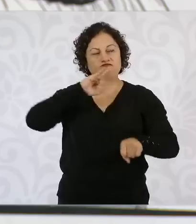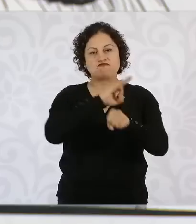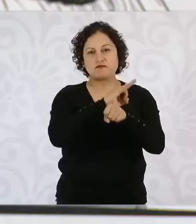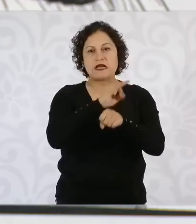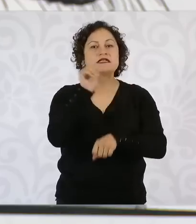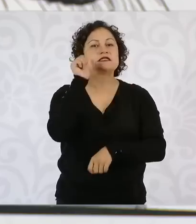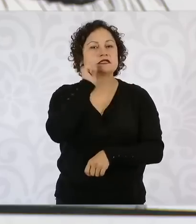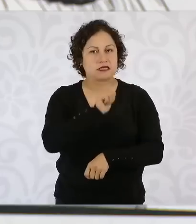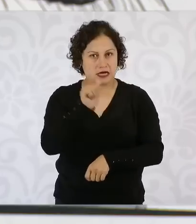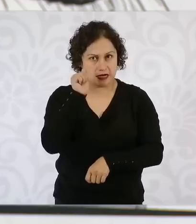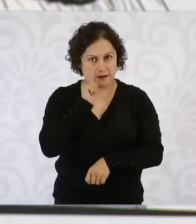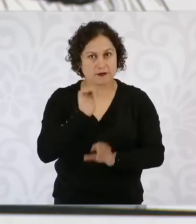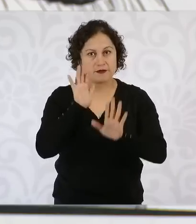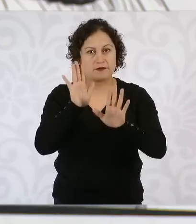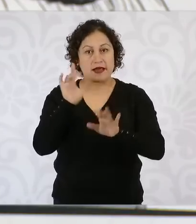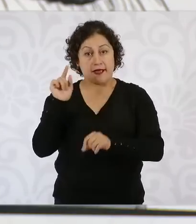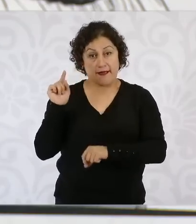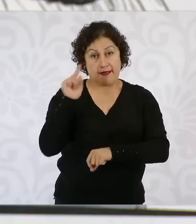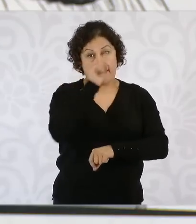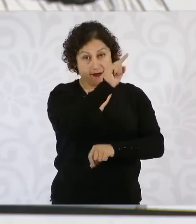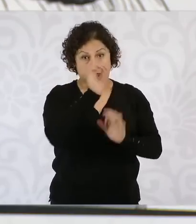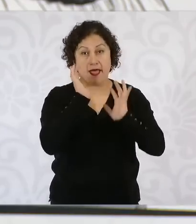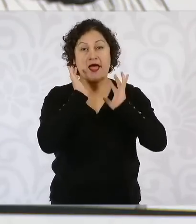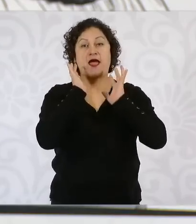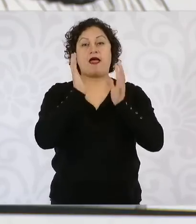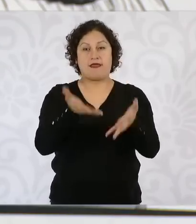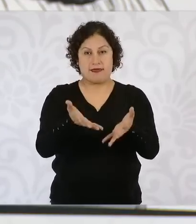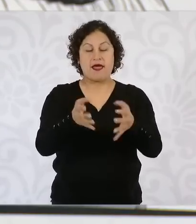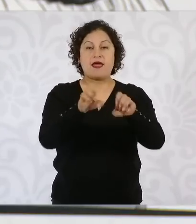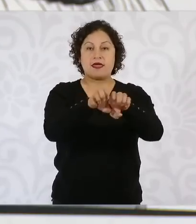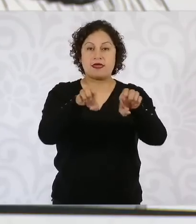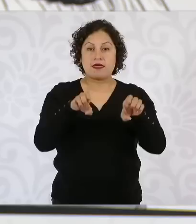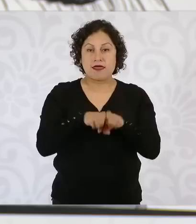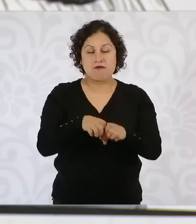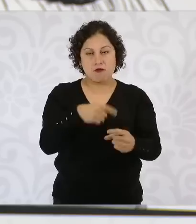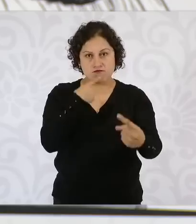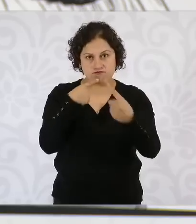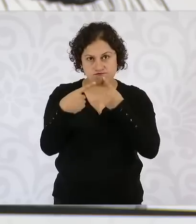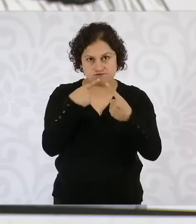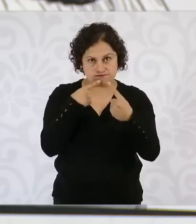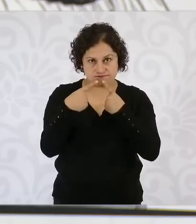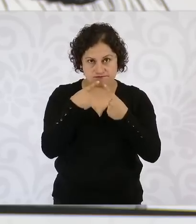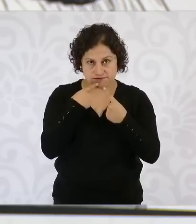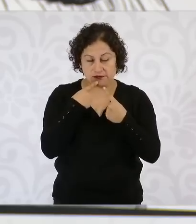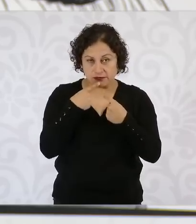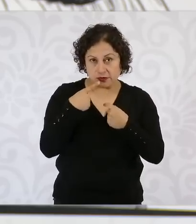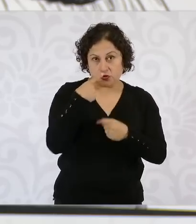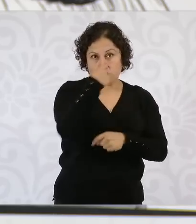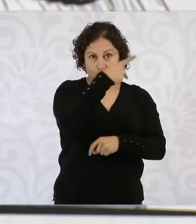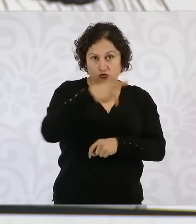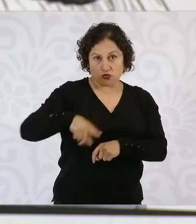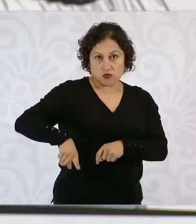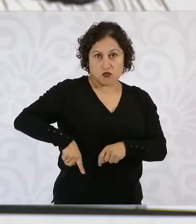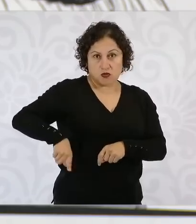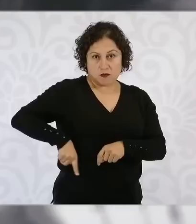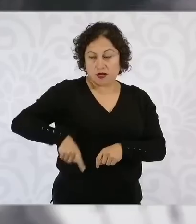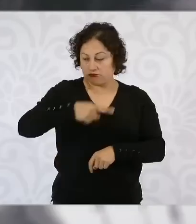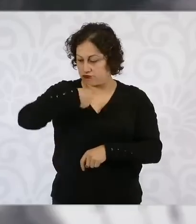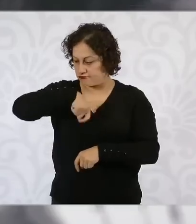dos nuevas mesas de trabajo de alto nivel con el gobierno de Estados Unidos tenemos una mesa